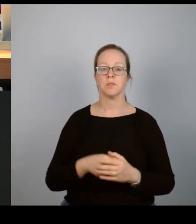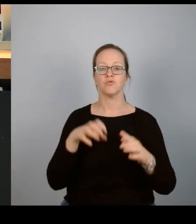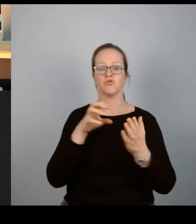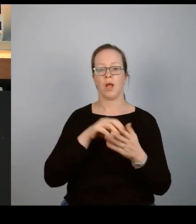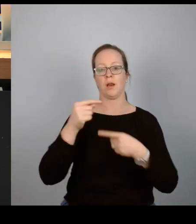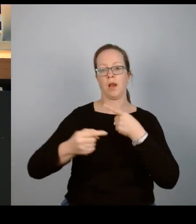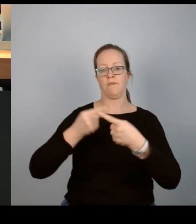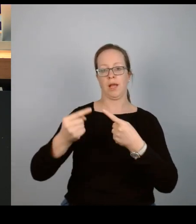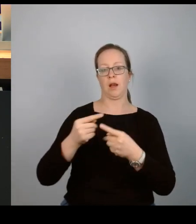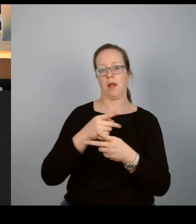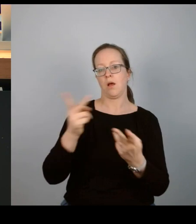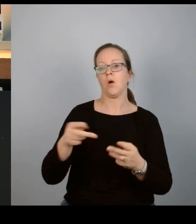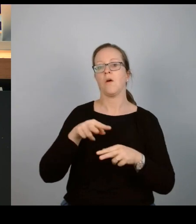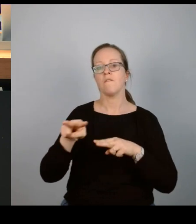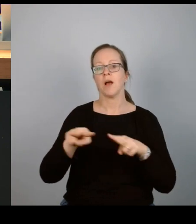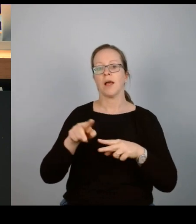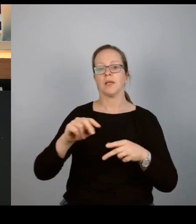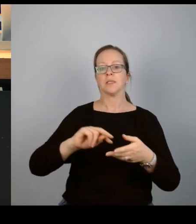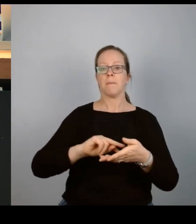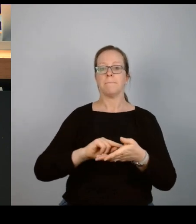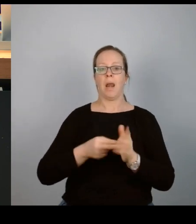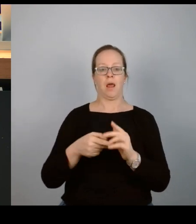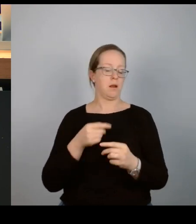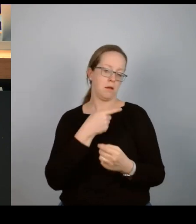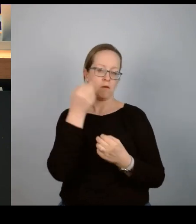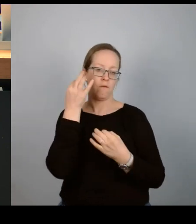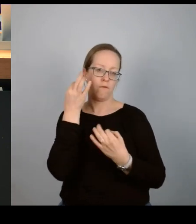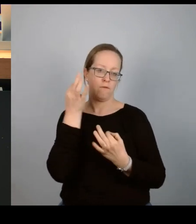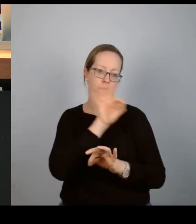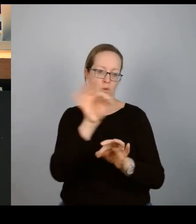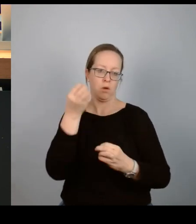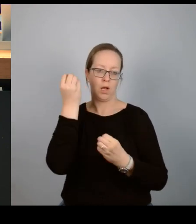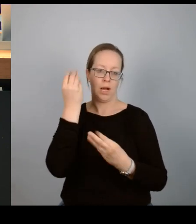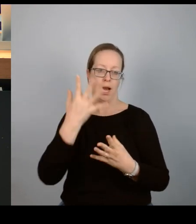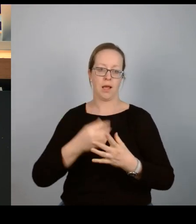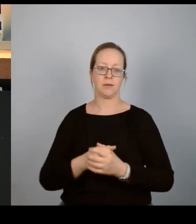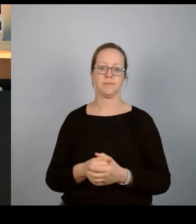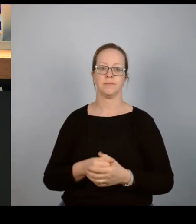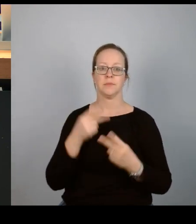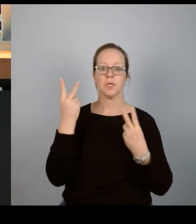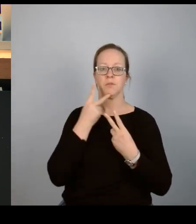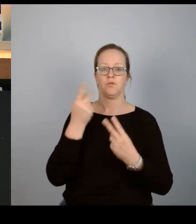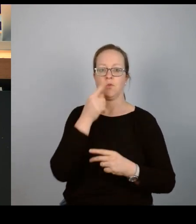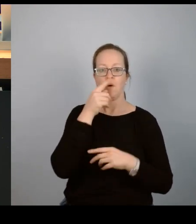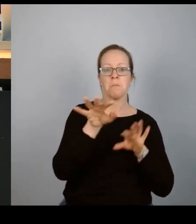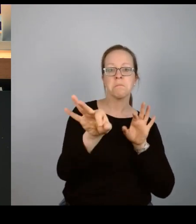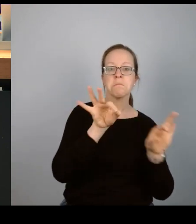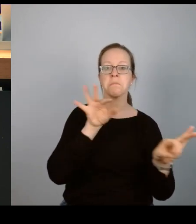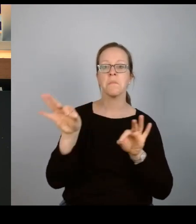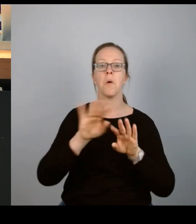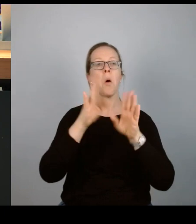Eigentlich wollen Sie erst die Schiene, dann das Haus damit das, was Sie prophezeien, die Ufos erst gar nicht entstehen.